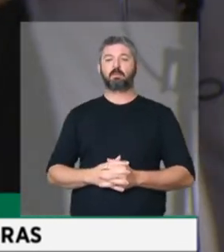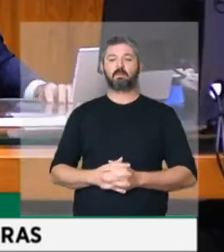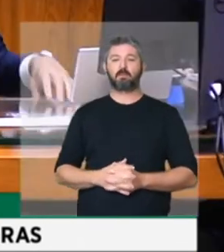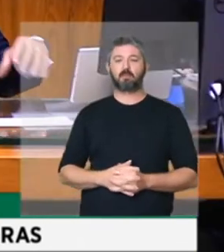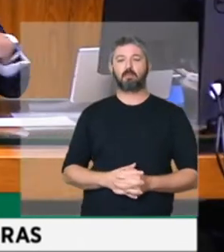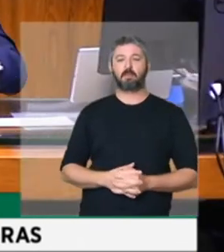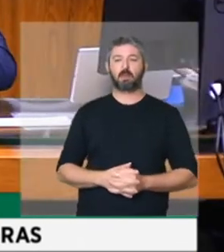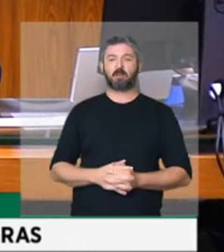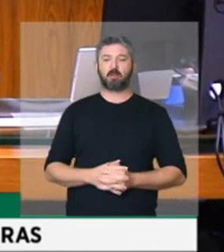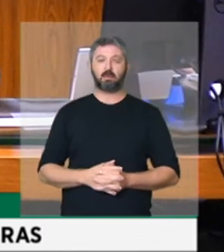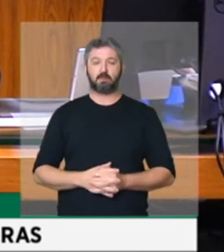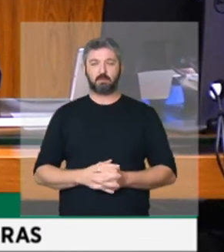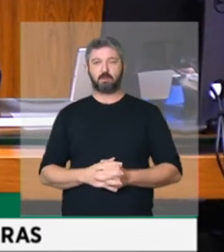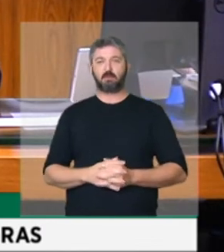DESSA MEDIDA PROVISÓRIA. -- [PRESIDENTE]: COM